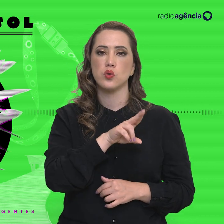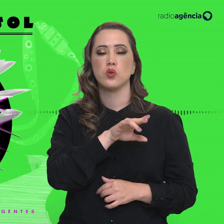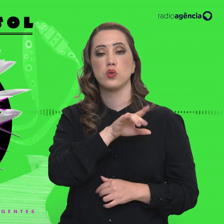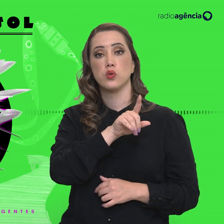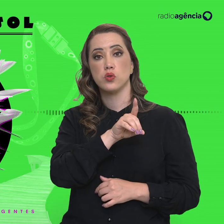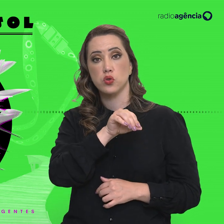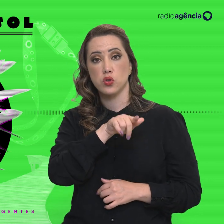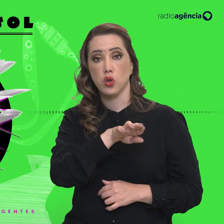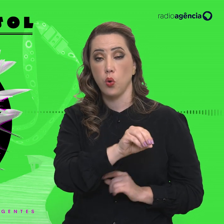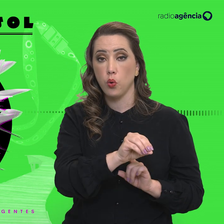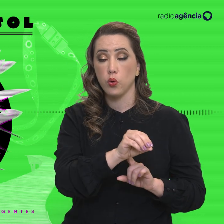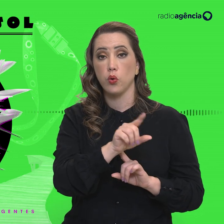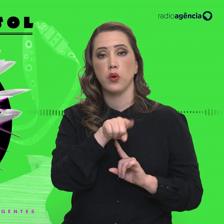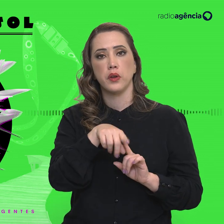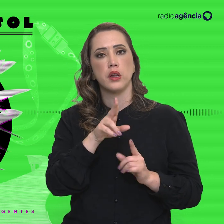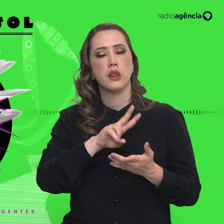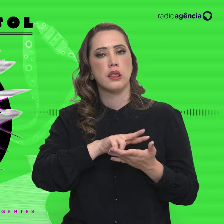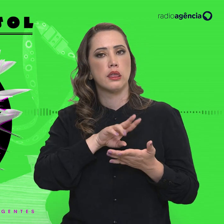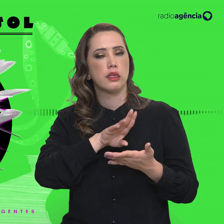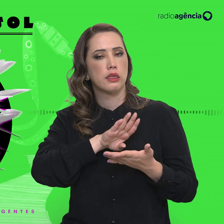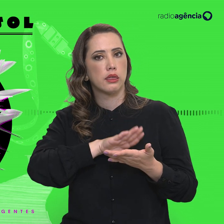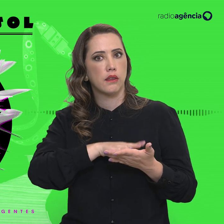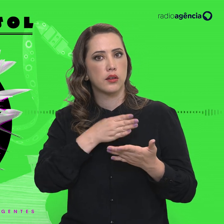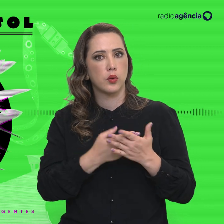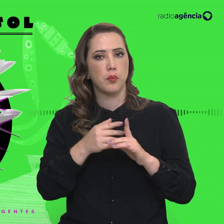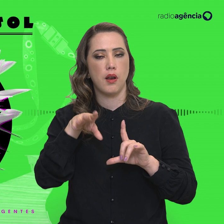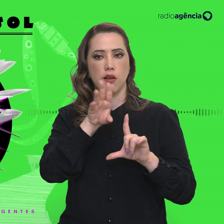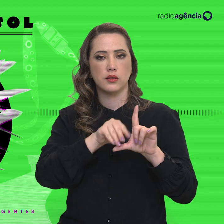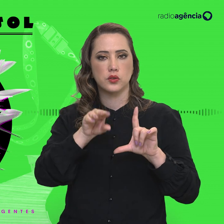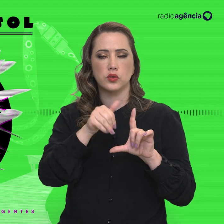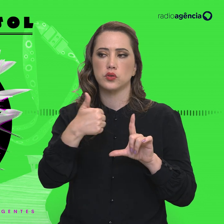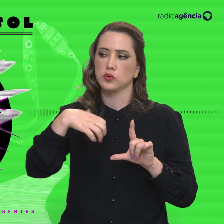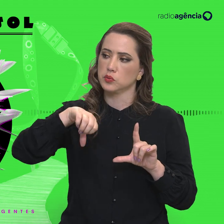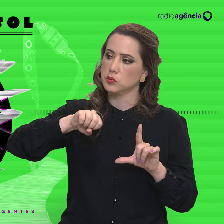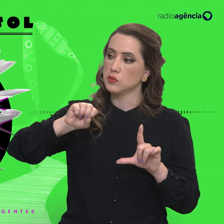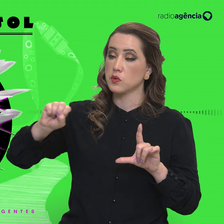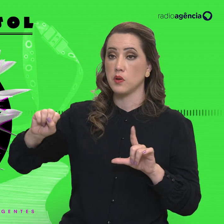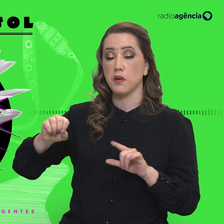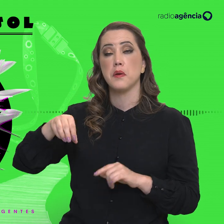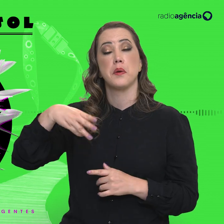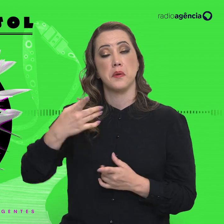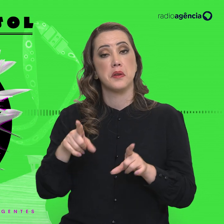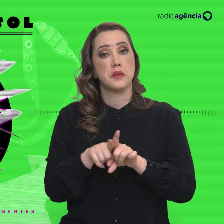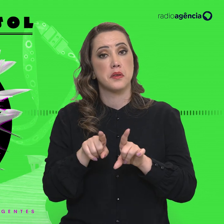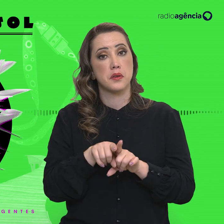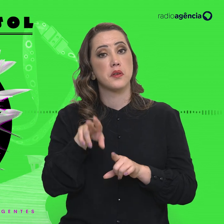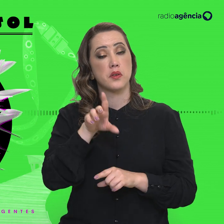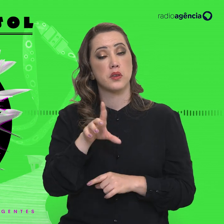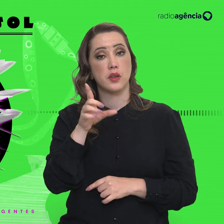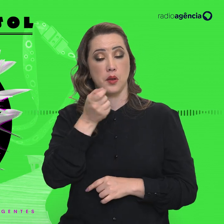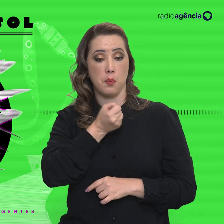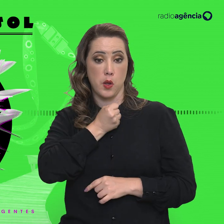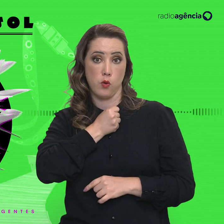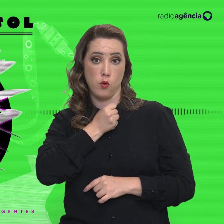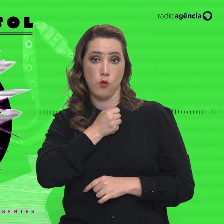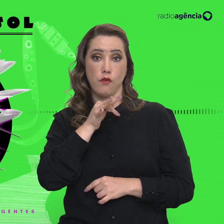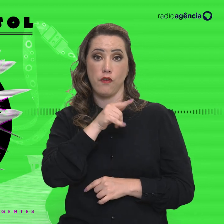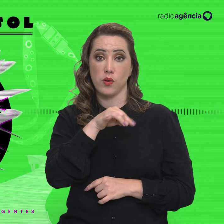Coisa Nossa, da dublagem da série de 1988 de MacGyver e também do Domingão do Faustão. [Patrícia] Até a próxima, pessoal!